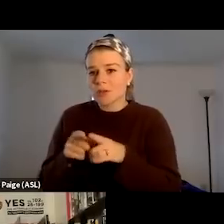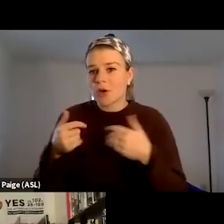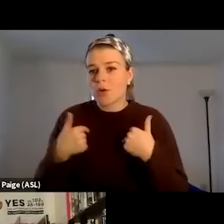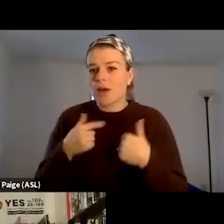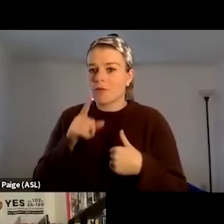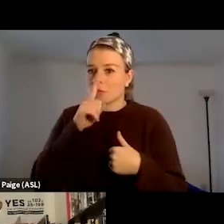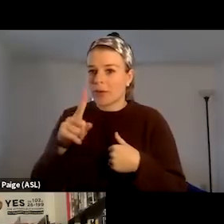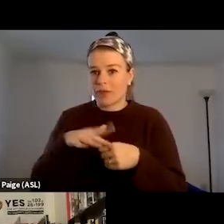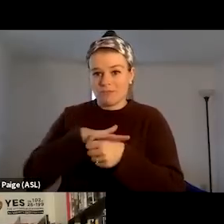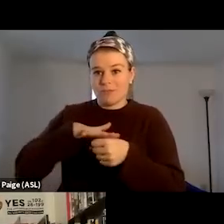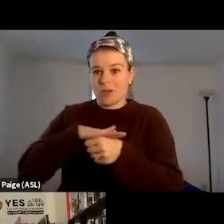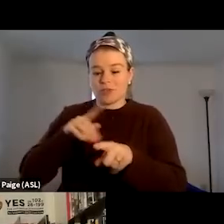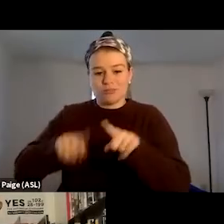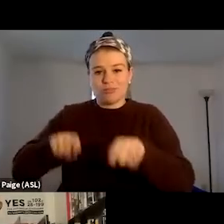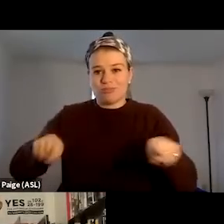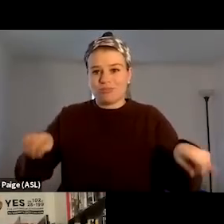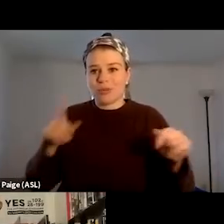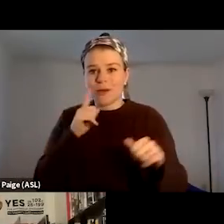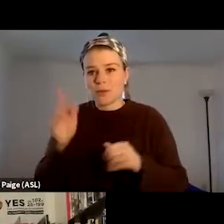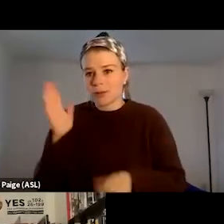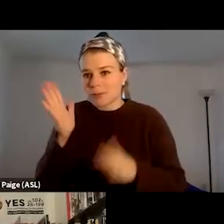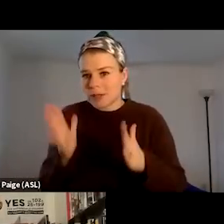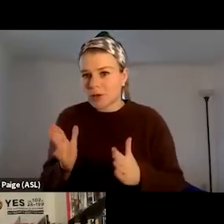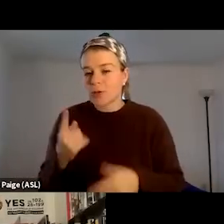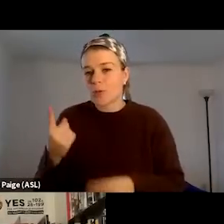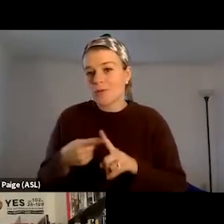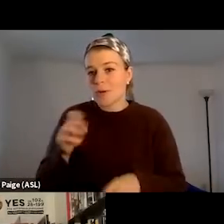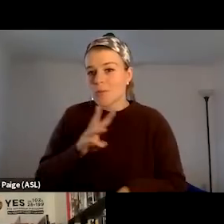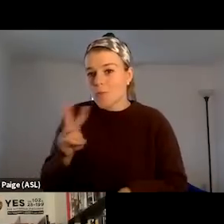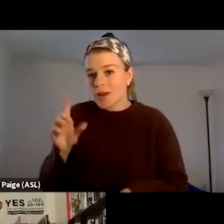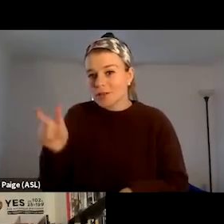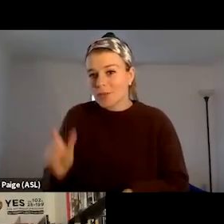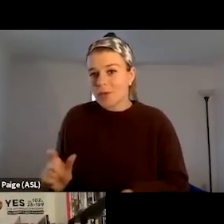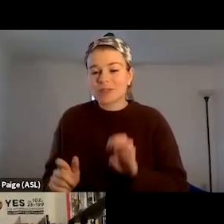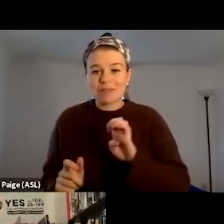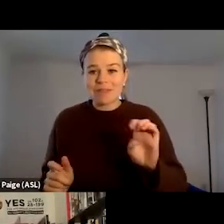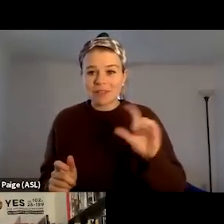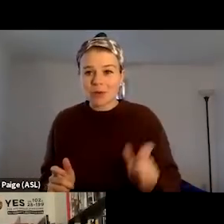geográficamente diverso de oradores, uno de la costa Oeste, uno del Este y uno de Australia.